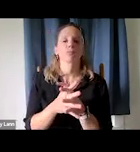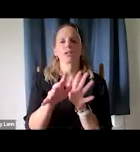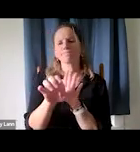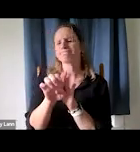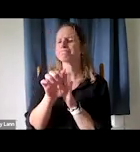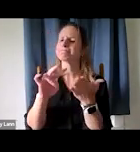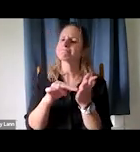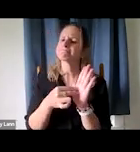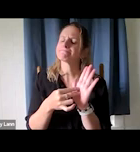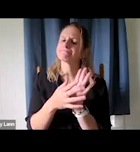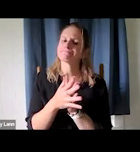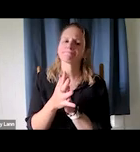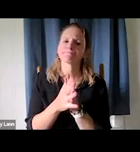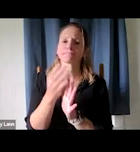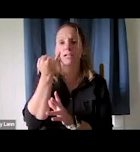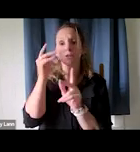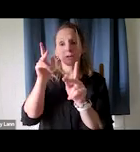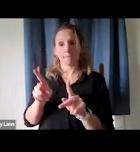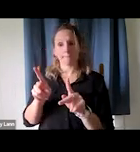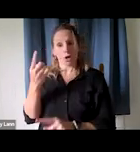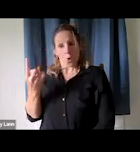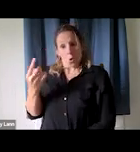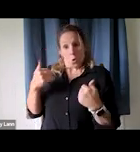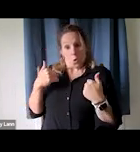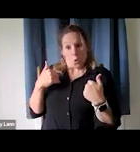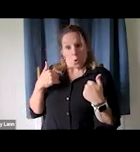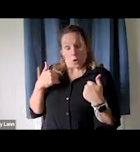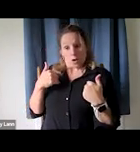sería si alguien solo tiene alucinaciones